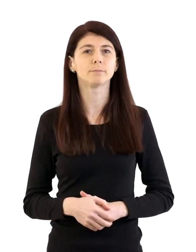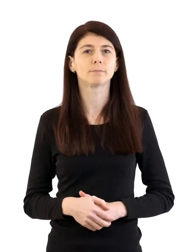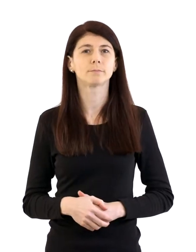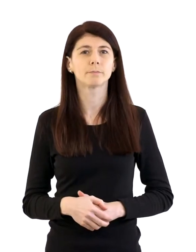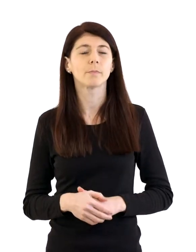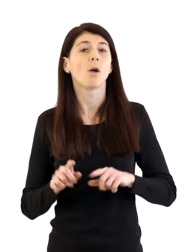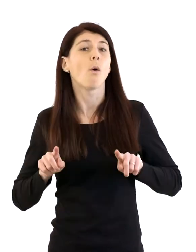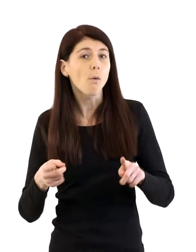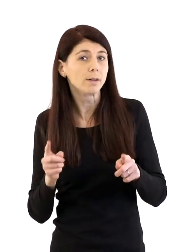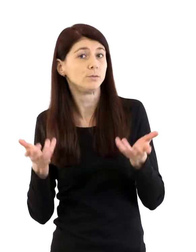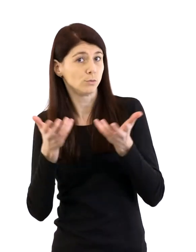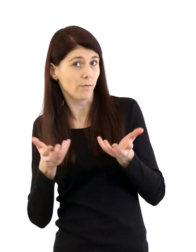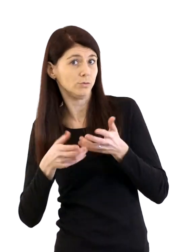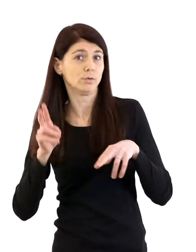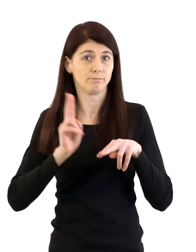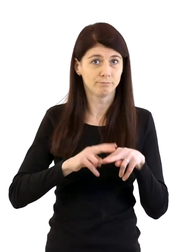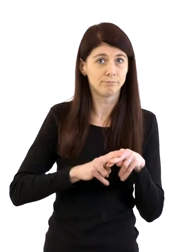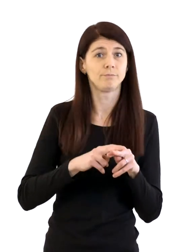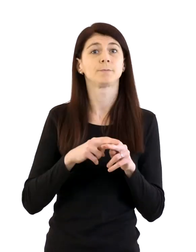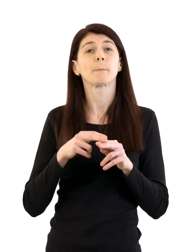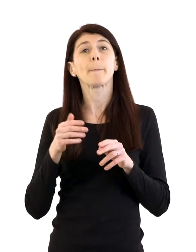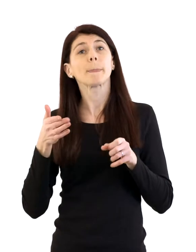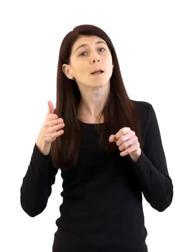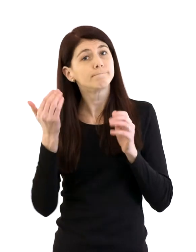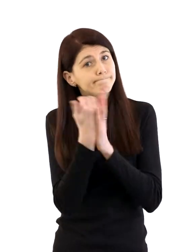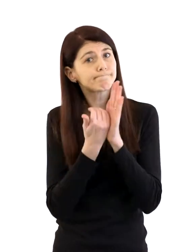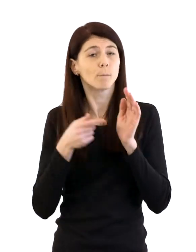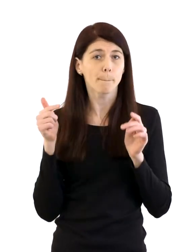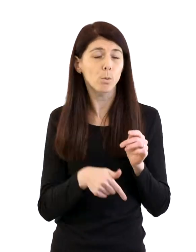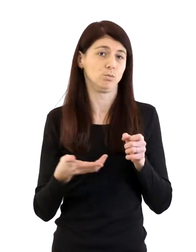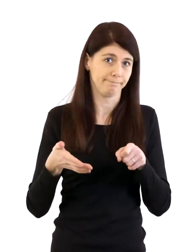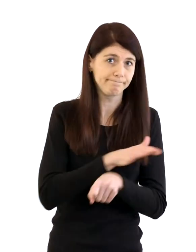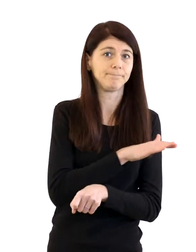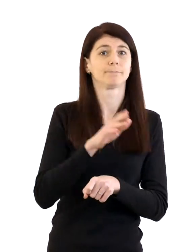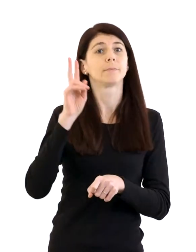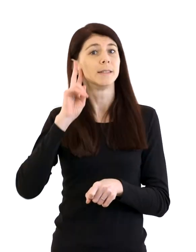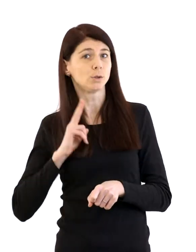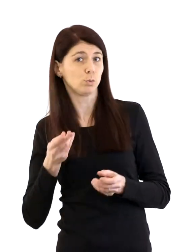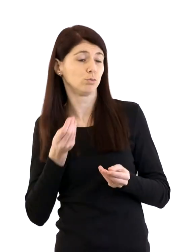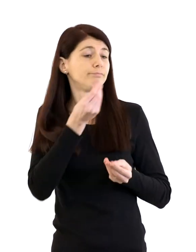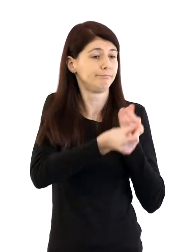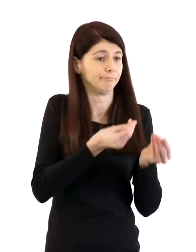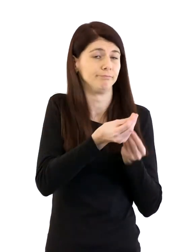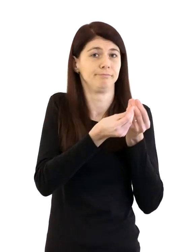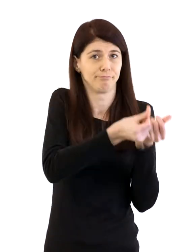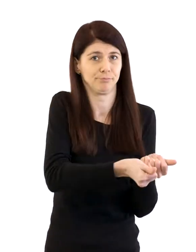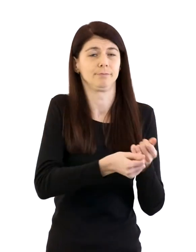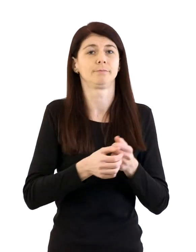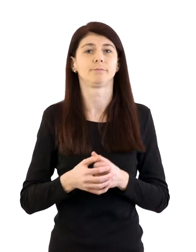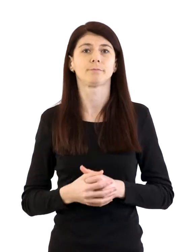Organizacja musi najczęściej spełnić warunki wstępne określone przez instytucję dysponującą środkami finansowymi.